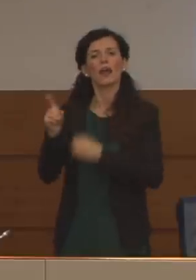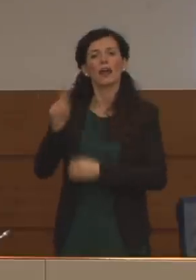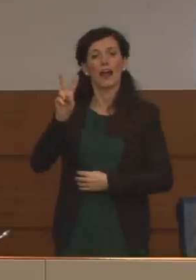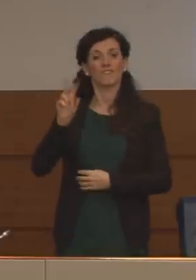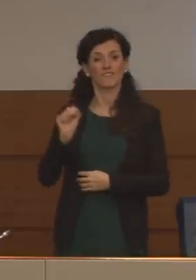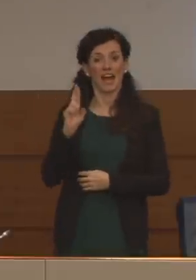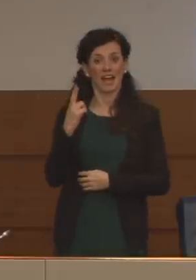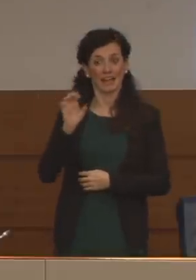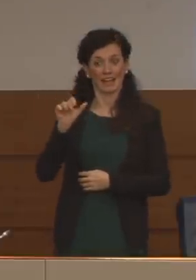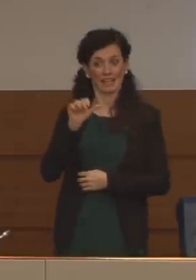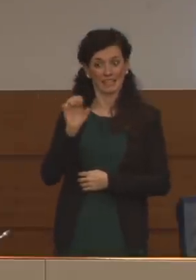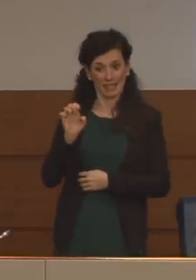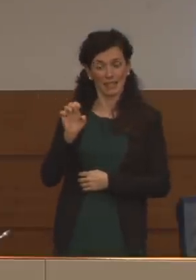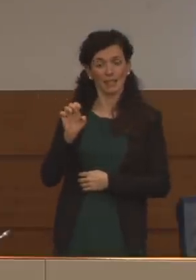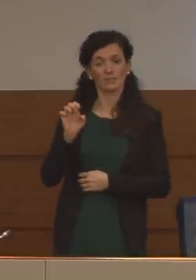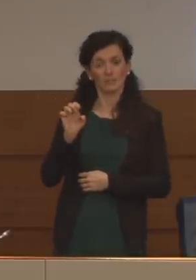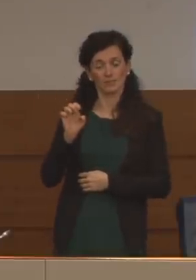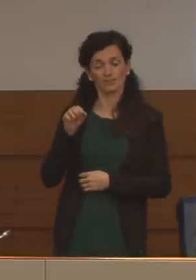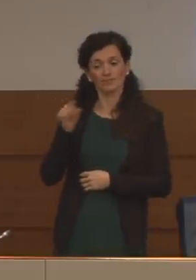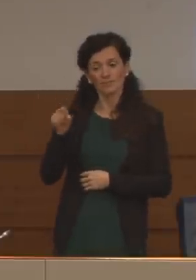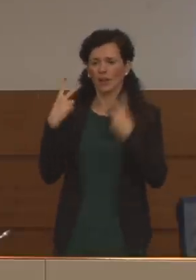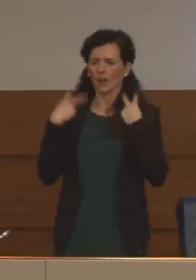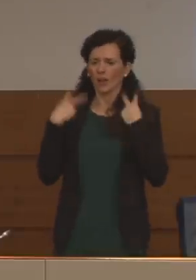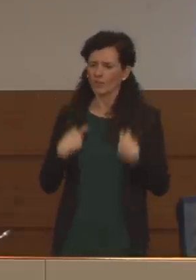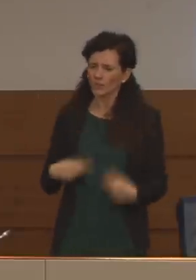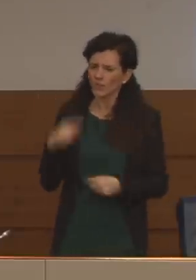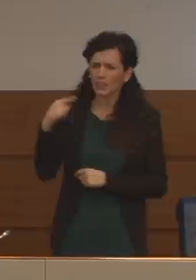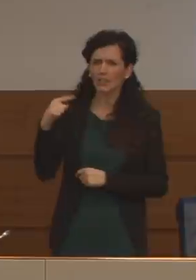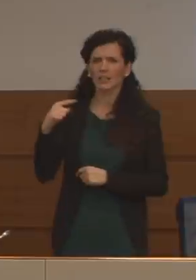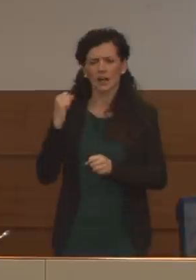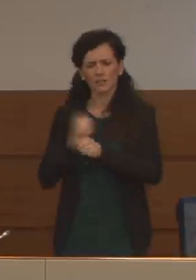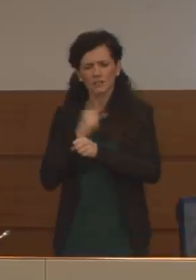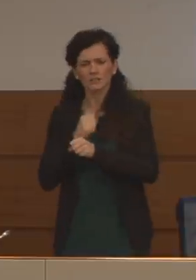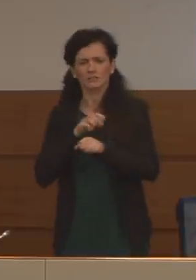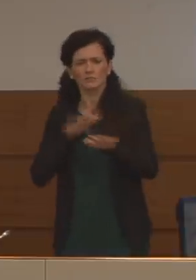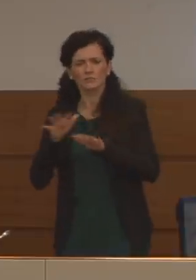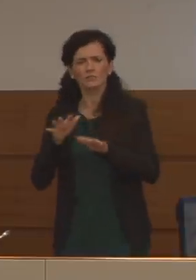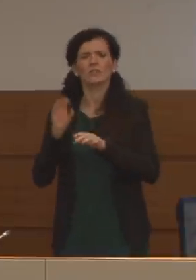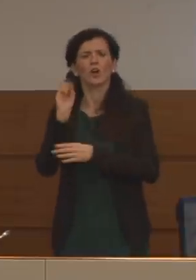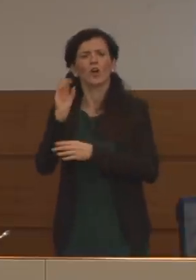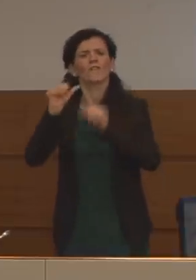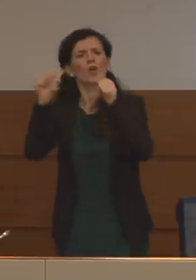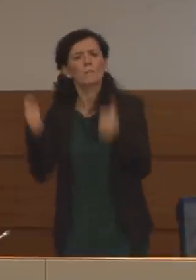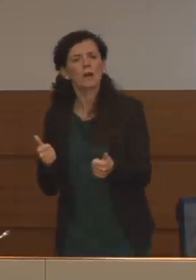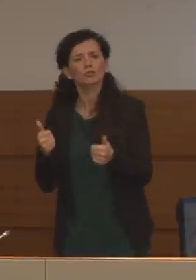parte importante della sua vita per la formazione, per formare i propri colleghi